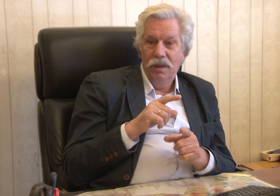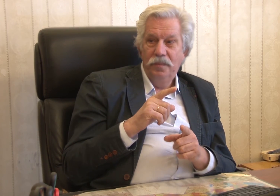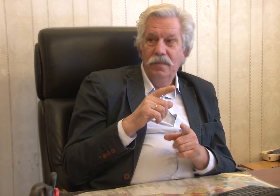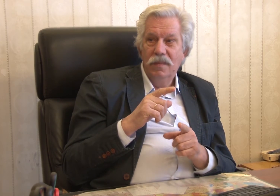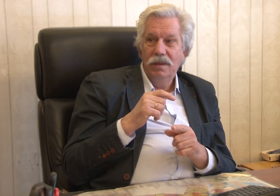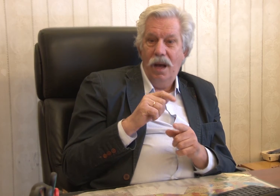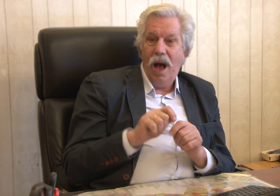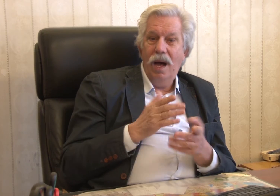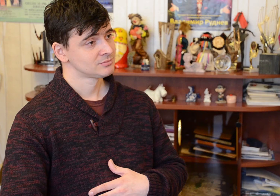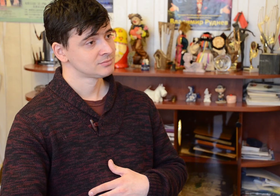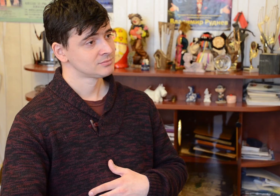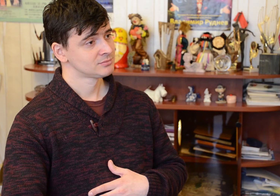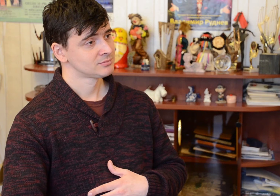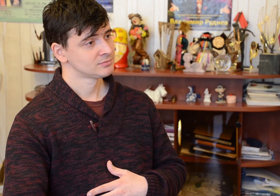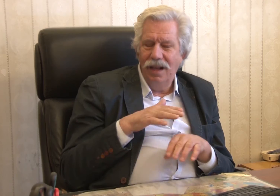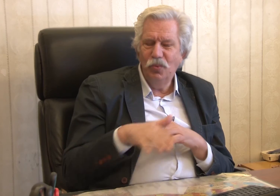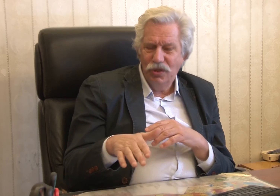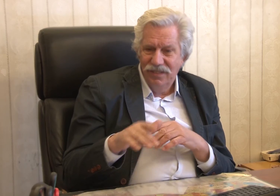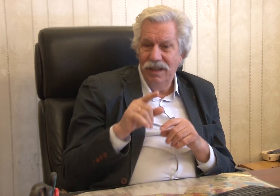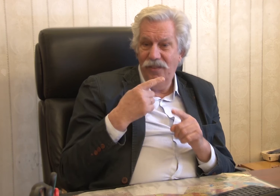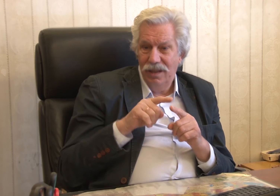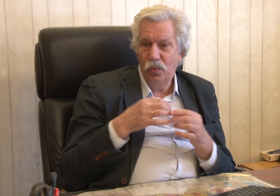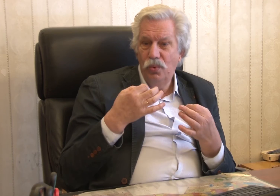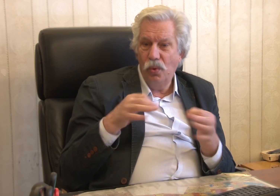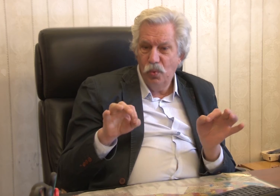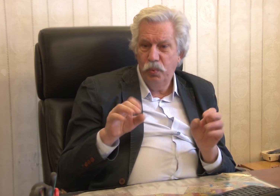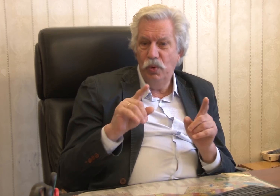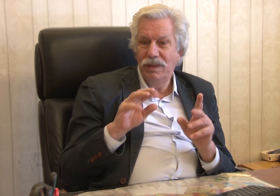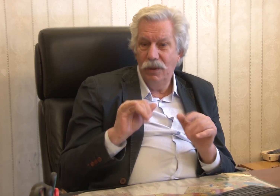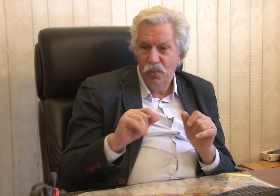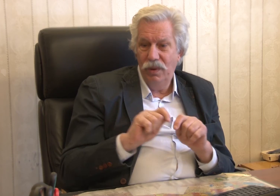осуществить программу «Доступная среда»